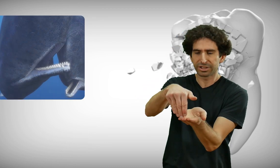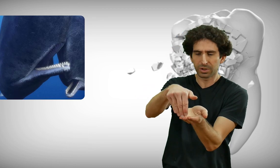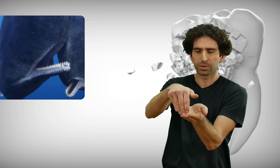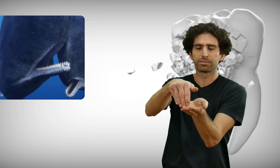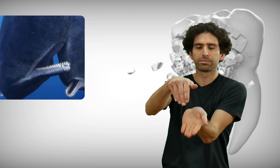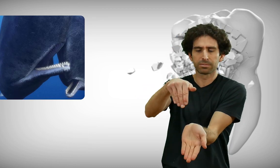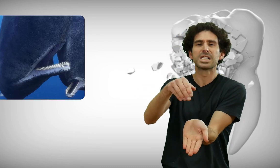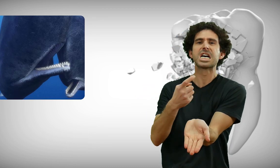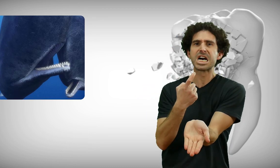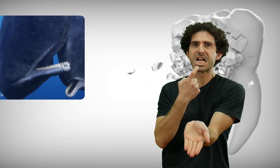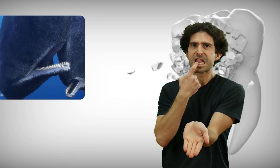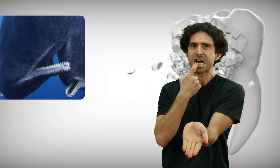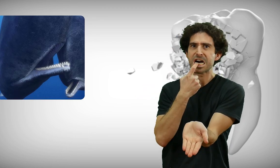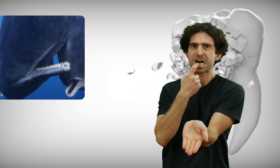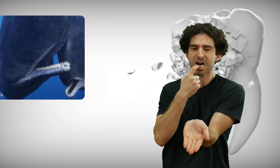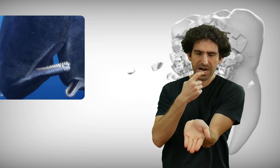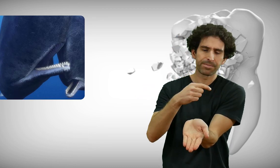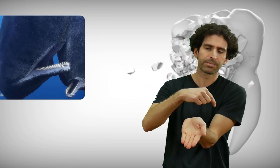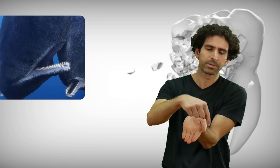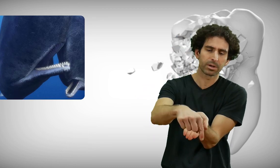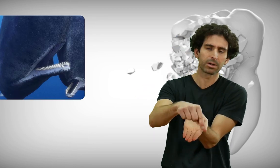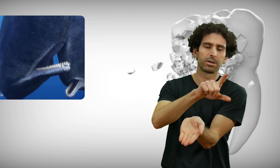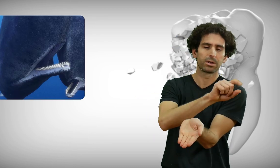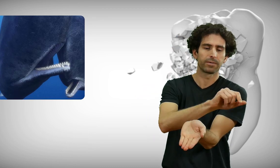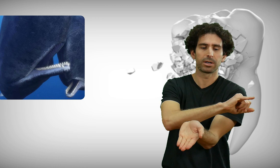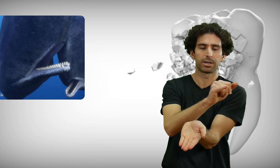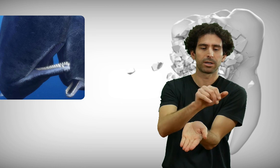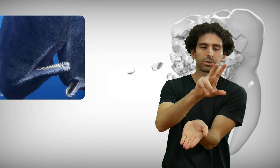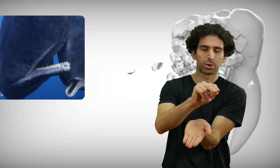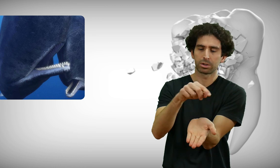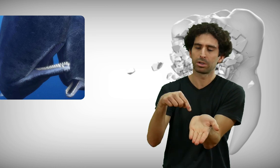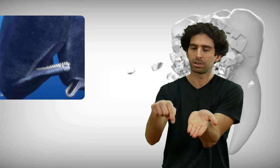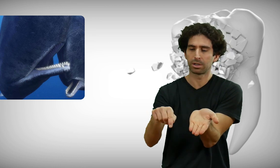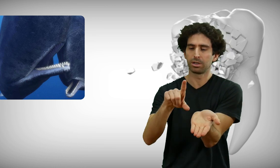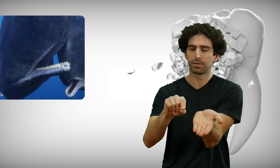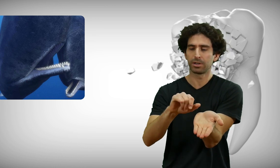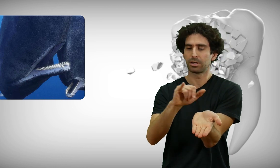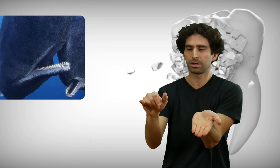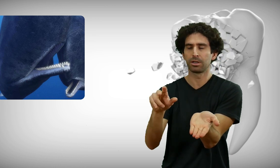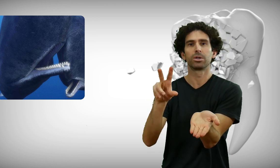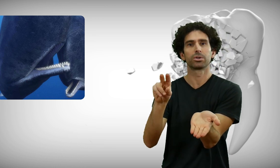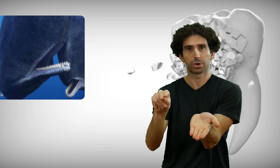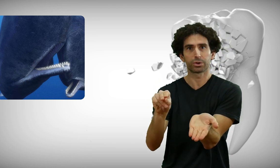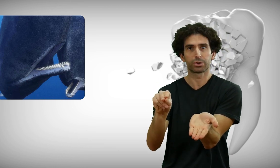Le cachalot possède 20 à 30 dents sur un côté de sa mâchoire inférieure et 20 à 30 dents sur l'autre côté.